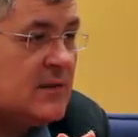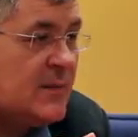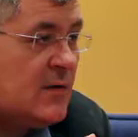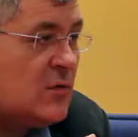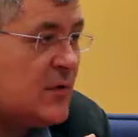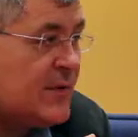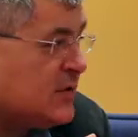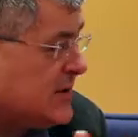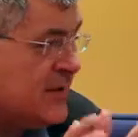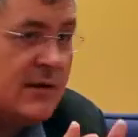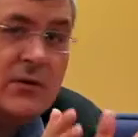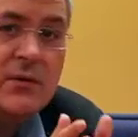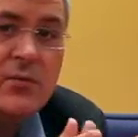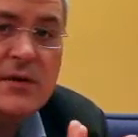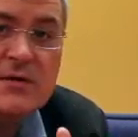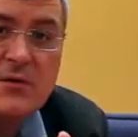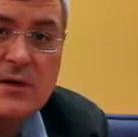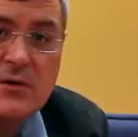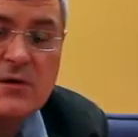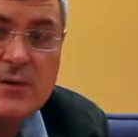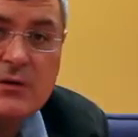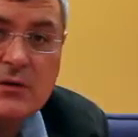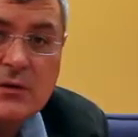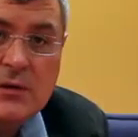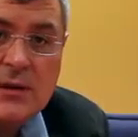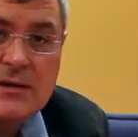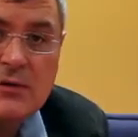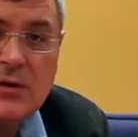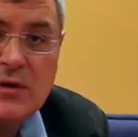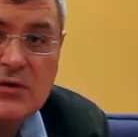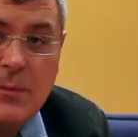un determinado número de persona limitado puedan disfrutar del conocimiento, y que ese conocimiento se